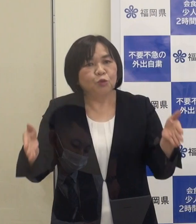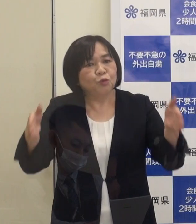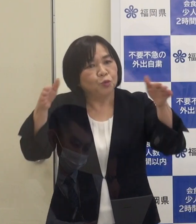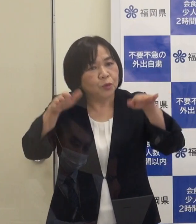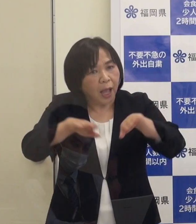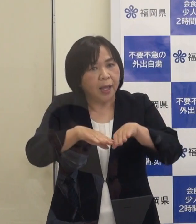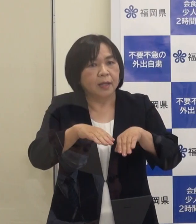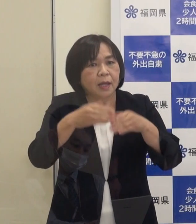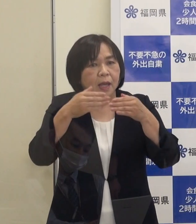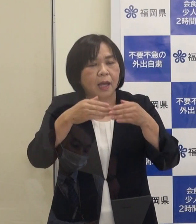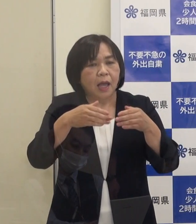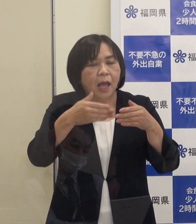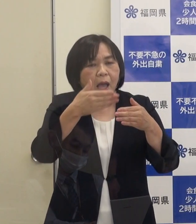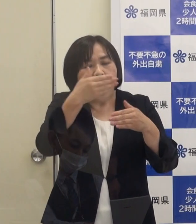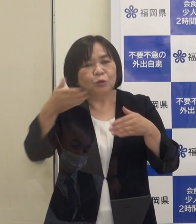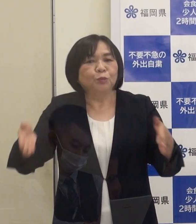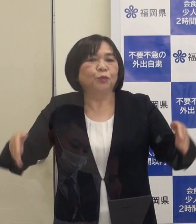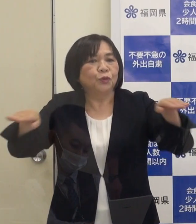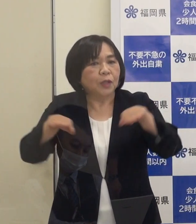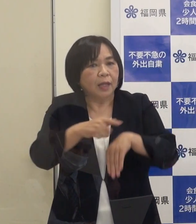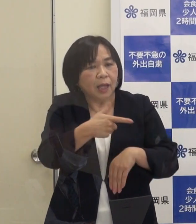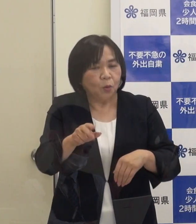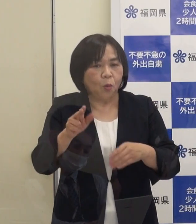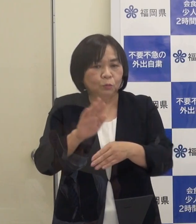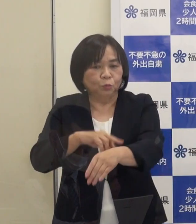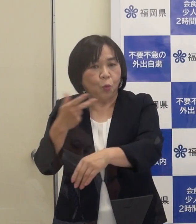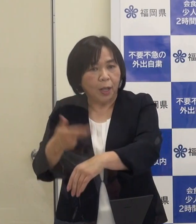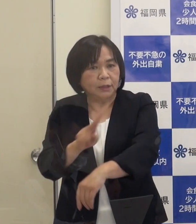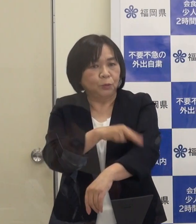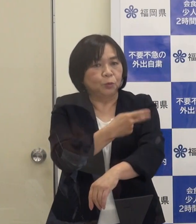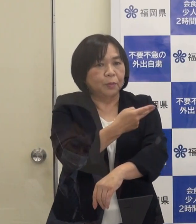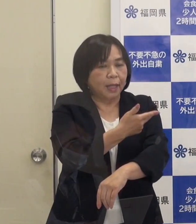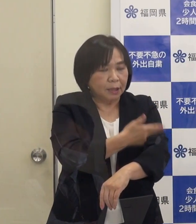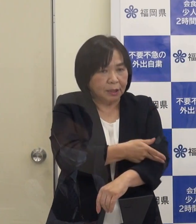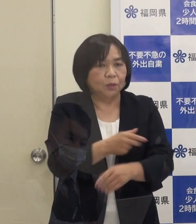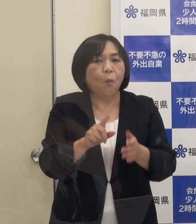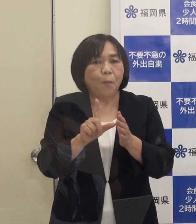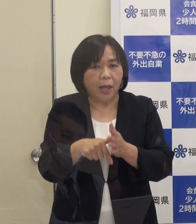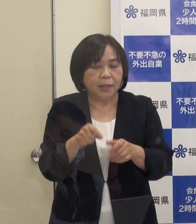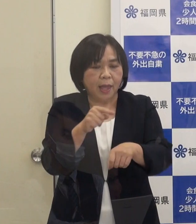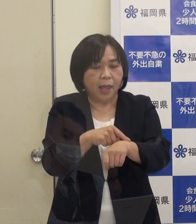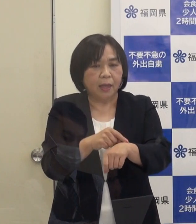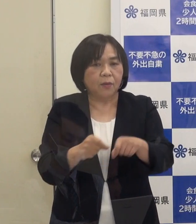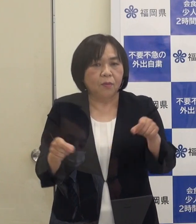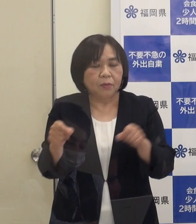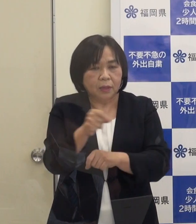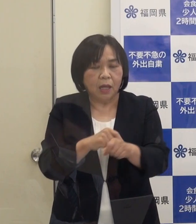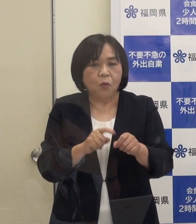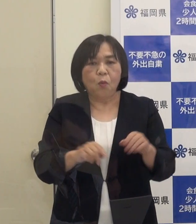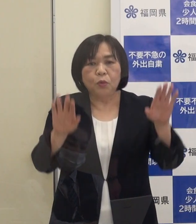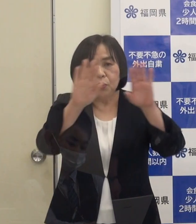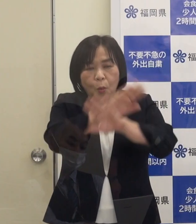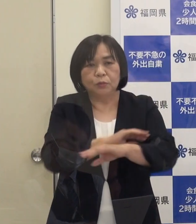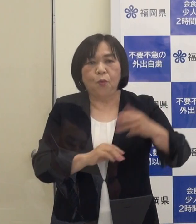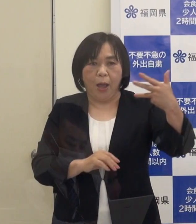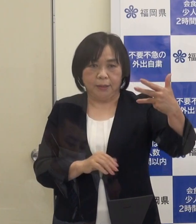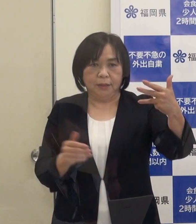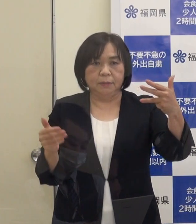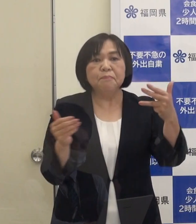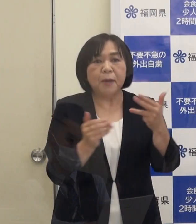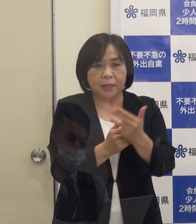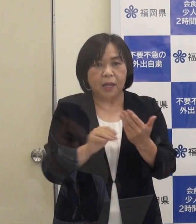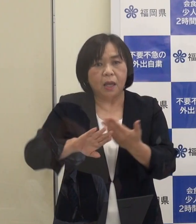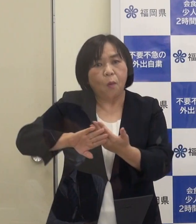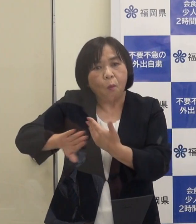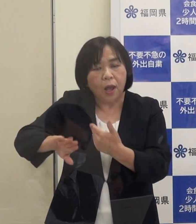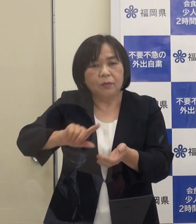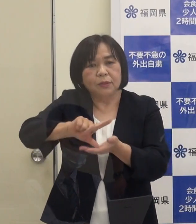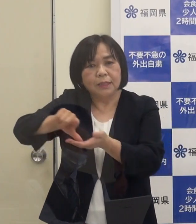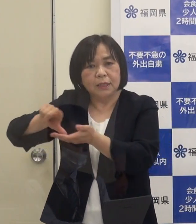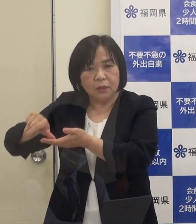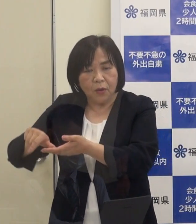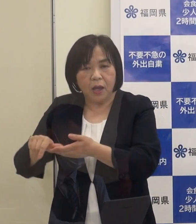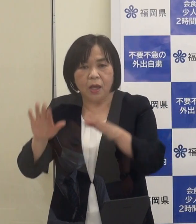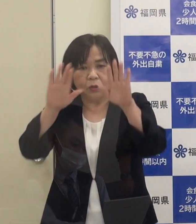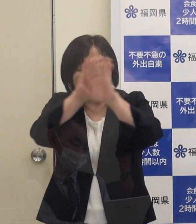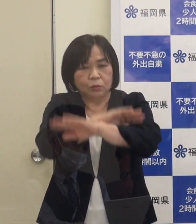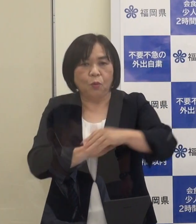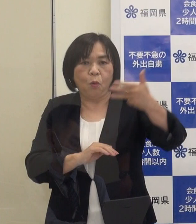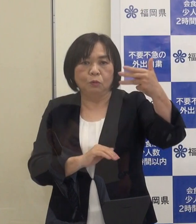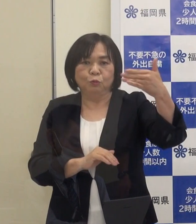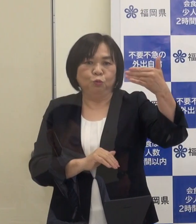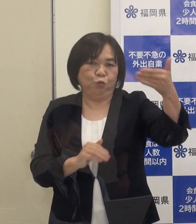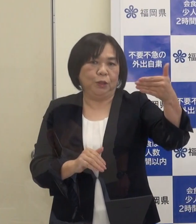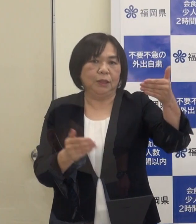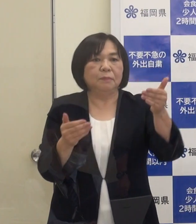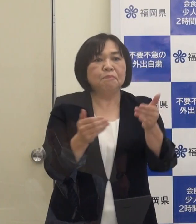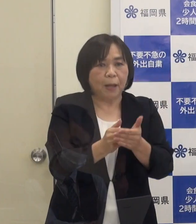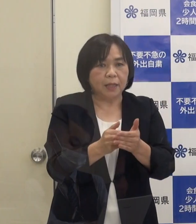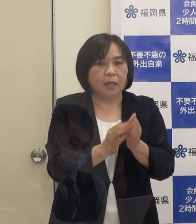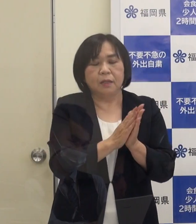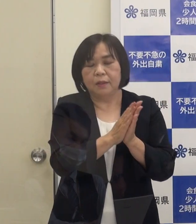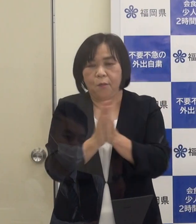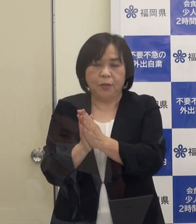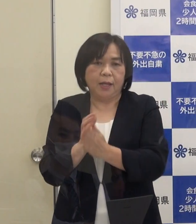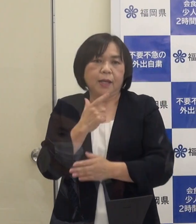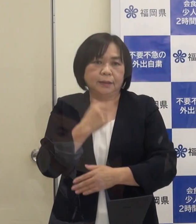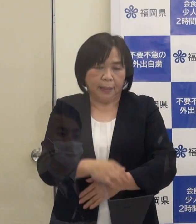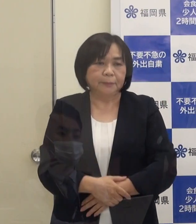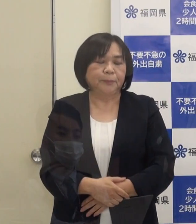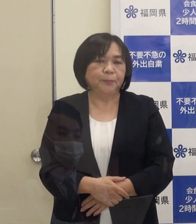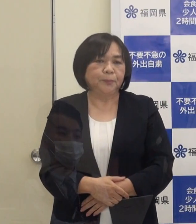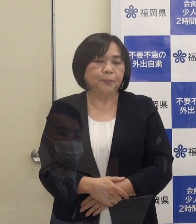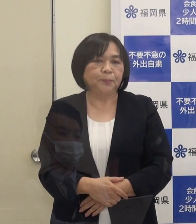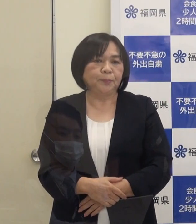福岡市及び久留米市の区域では営業時間を２０時まで その他の市町村では２１時までとするようにお願いします